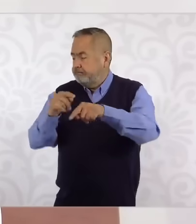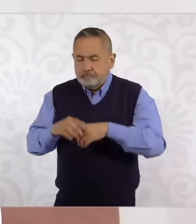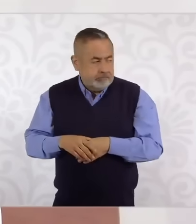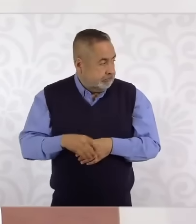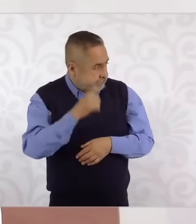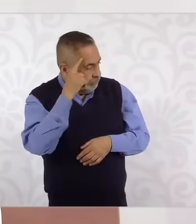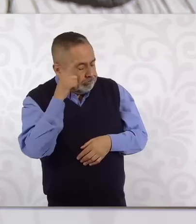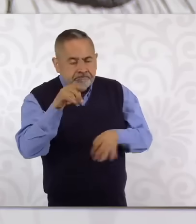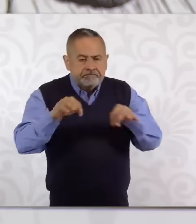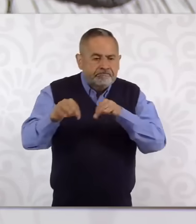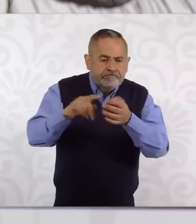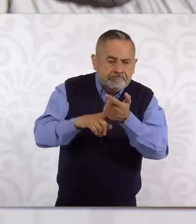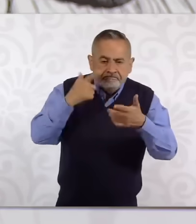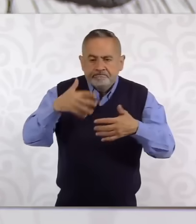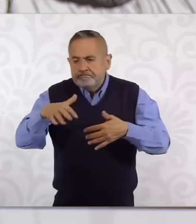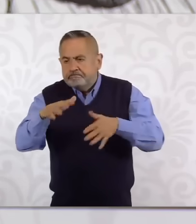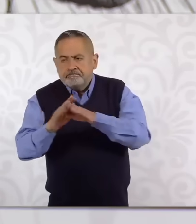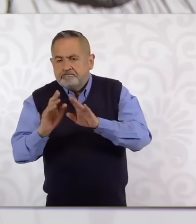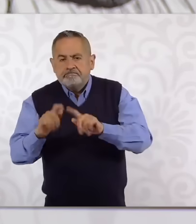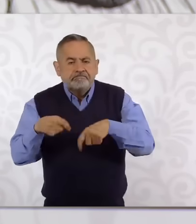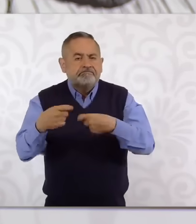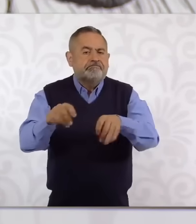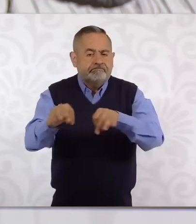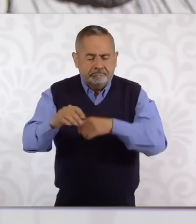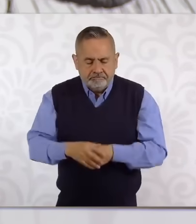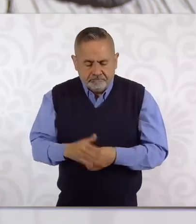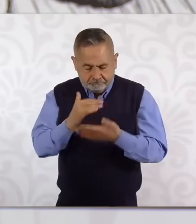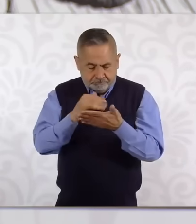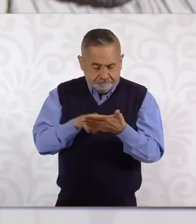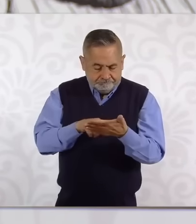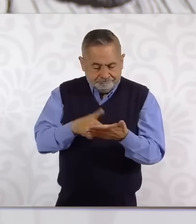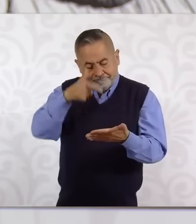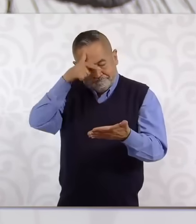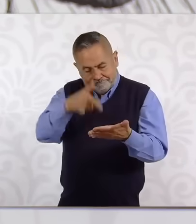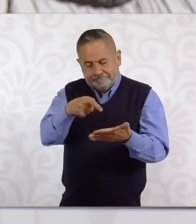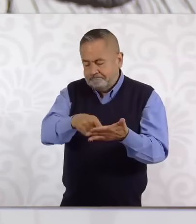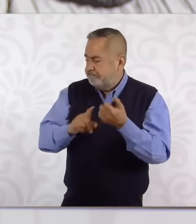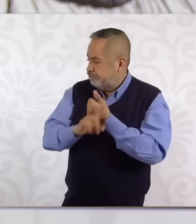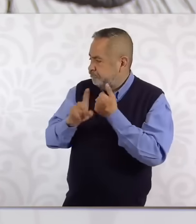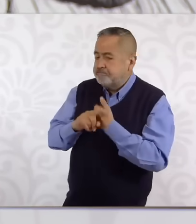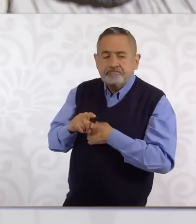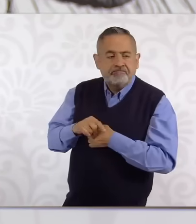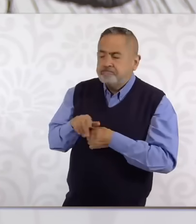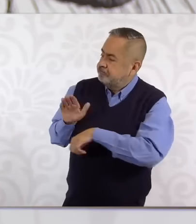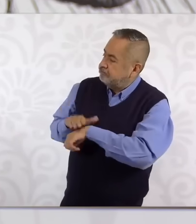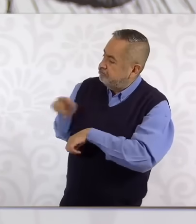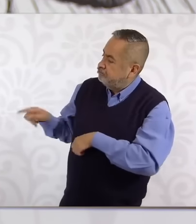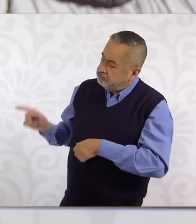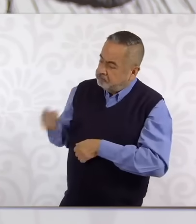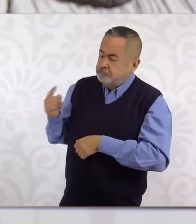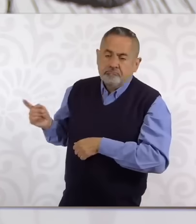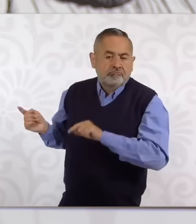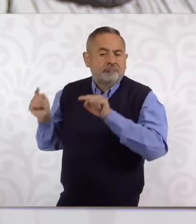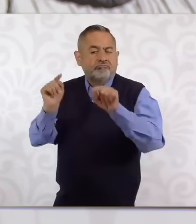personas puedan tener empleo? Eh, ¿qué programas tenemos que puedan ayudarles? Eh, joven de 15